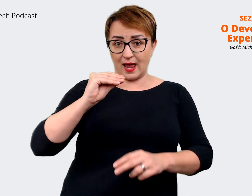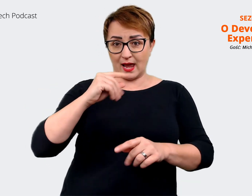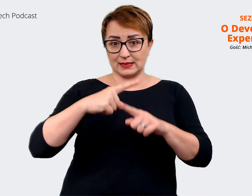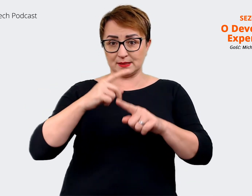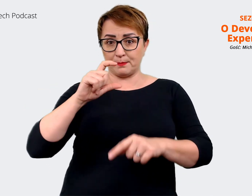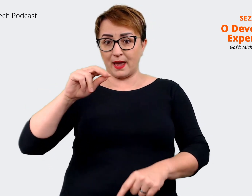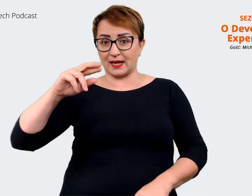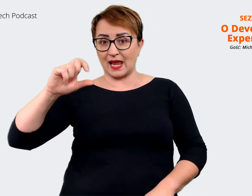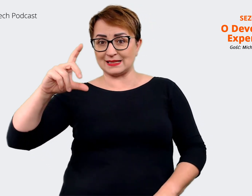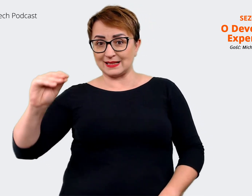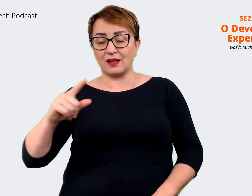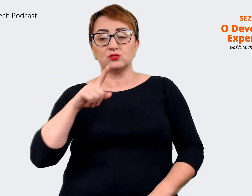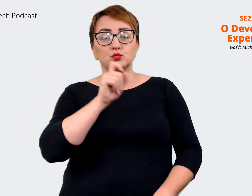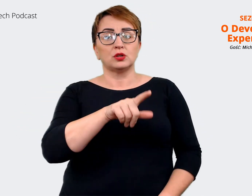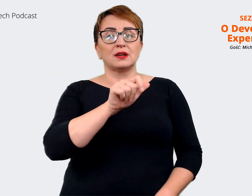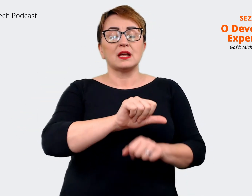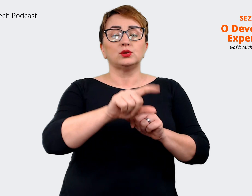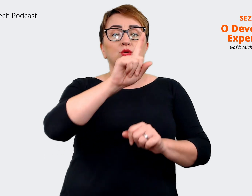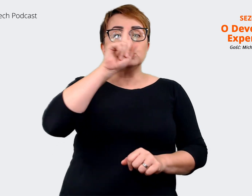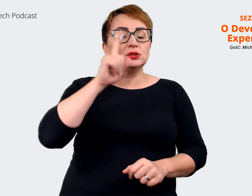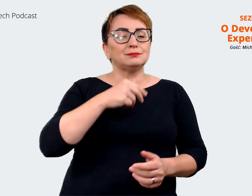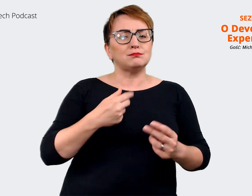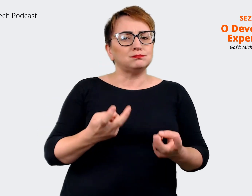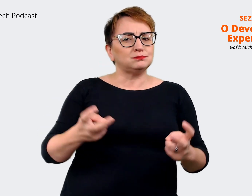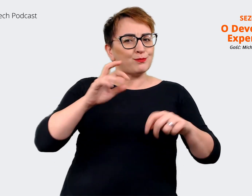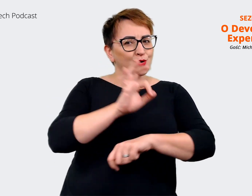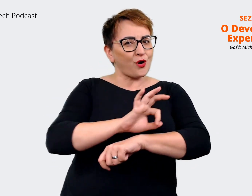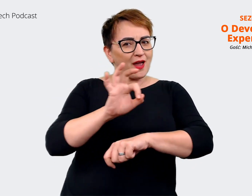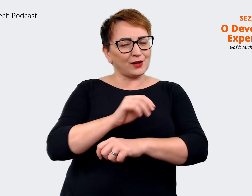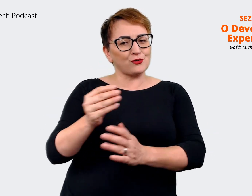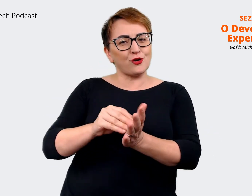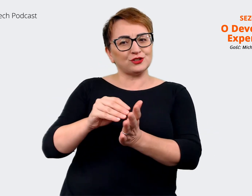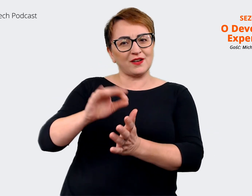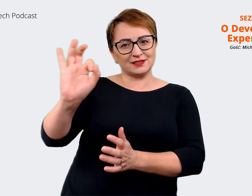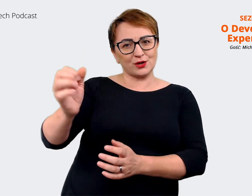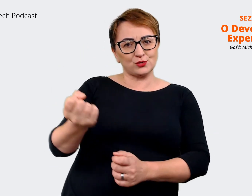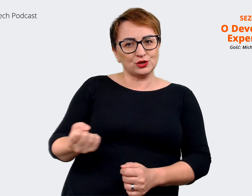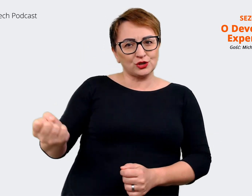są ludzie, którzy projektują tak, jakby to całe doświadczenie użytkowników z korzystania z jakiś